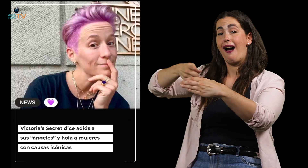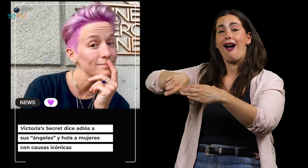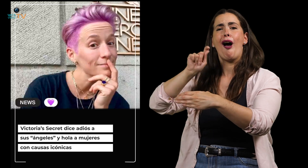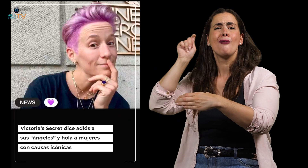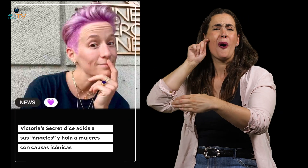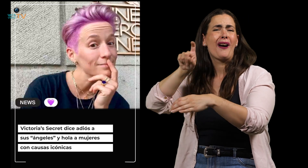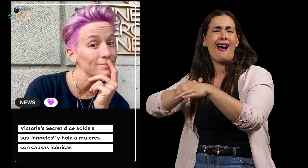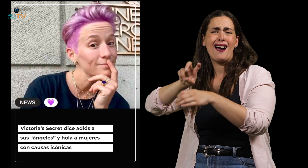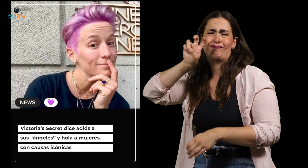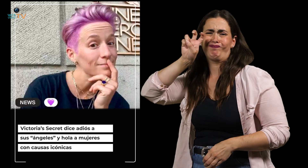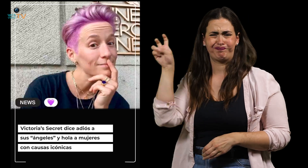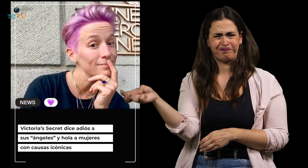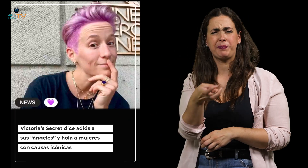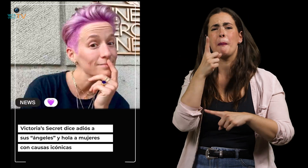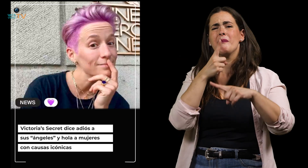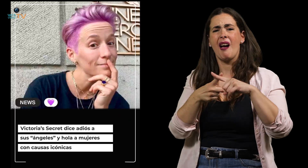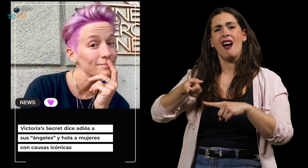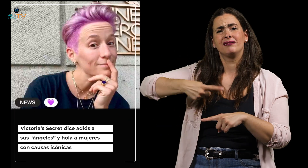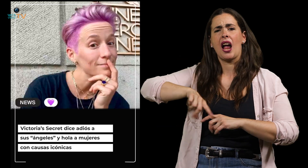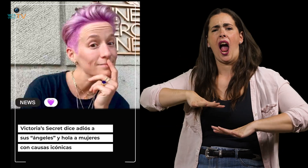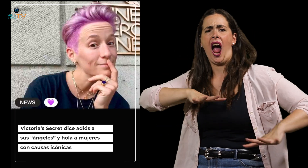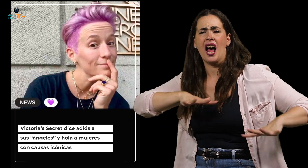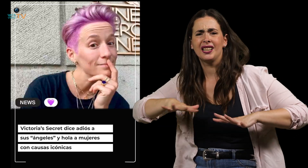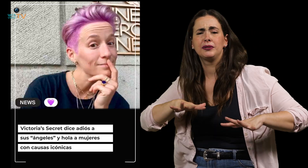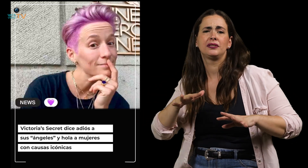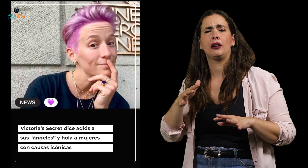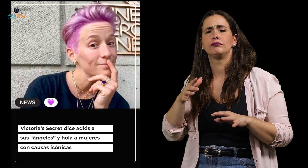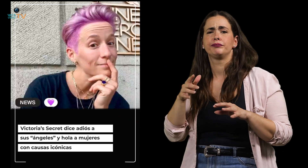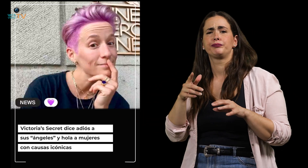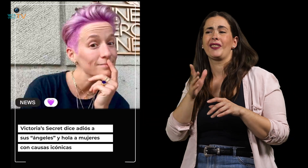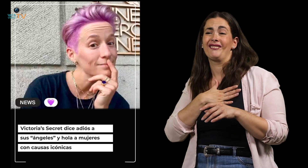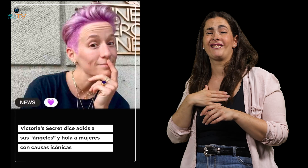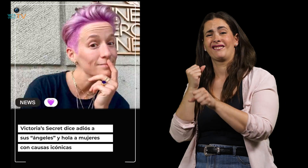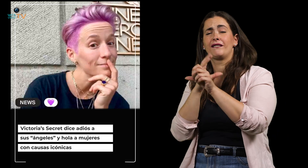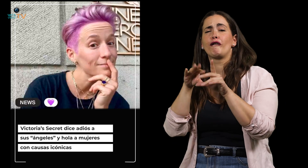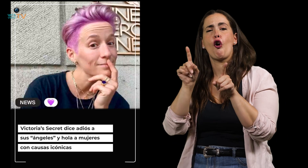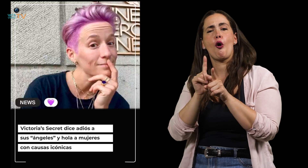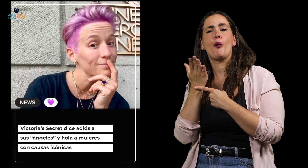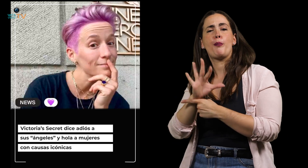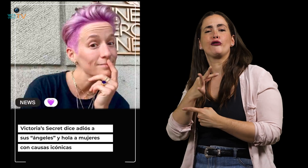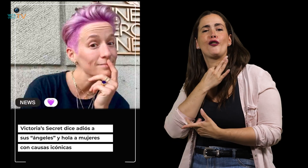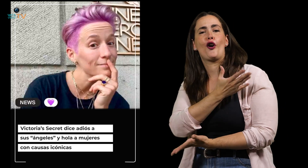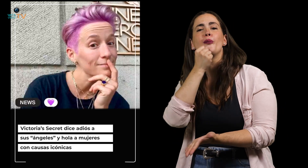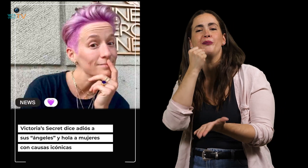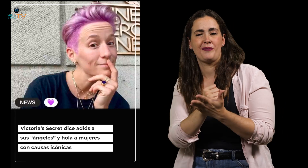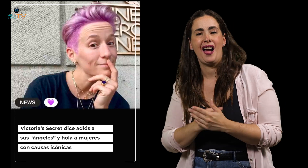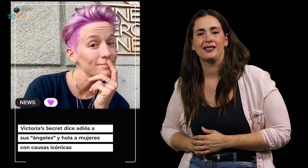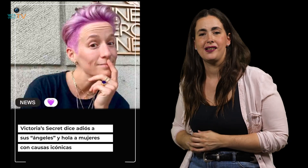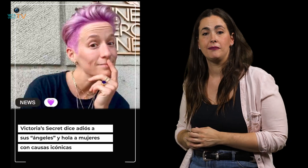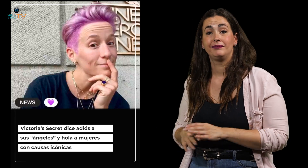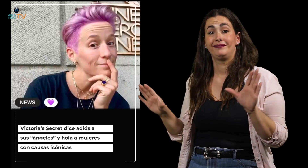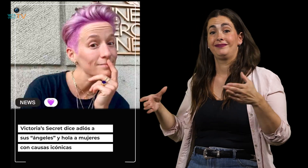e invitarán a un grupo de mujeres diversas y activistas como portavoces de la marca.